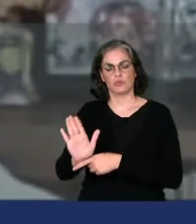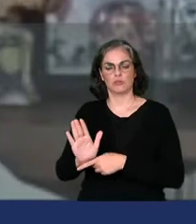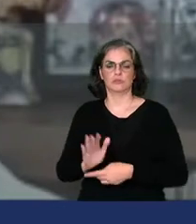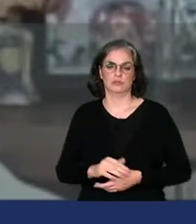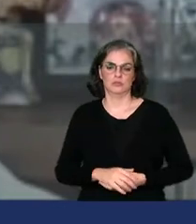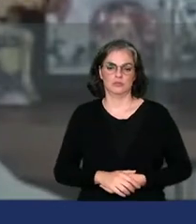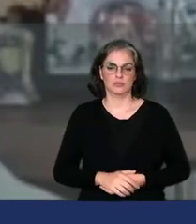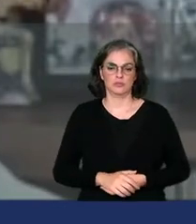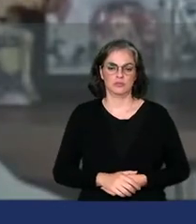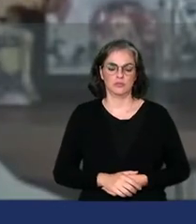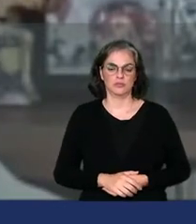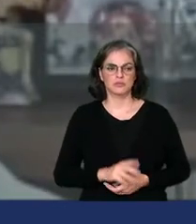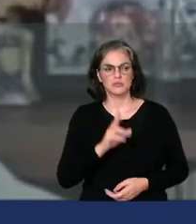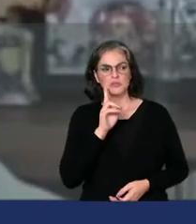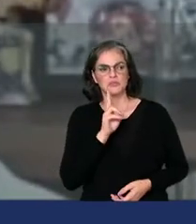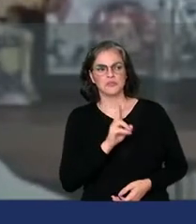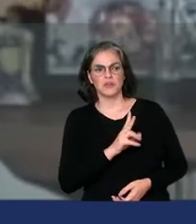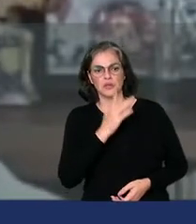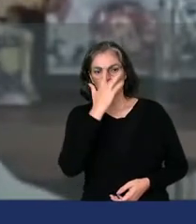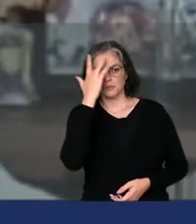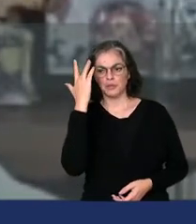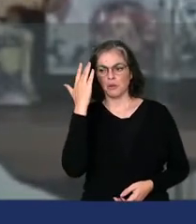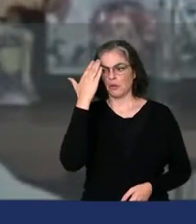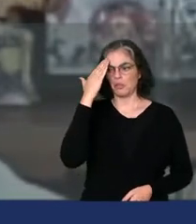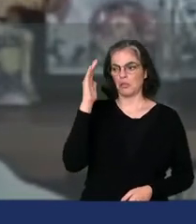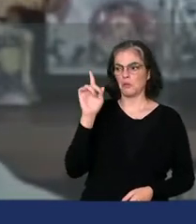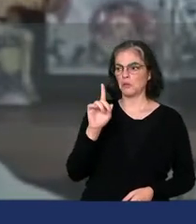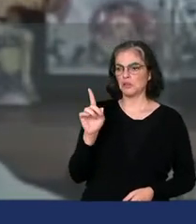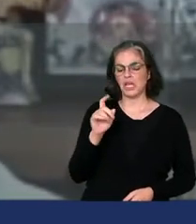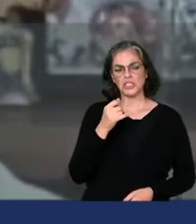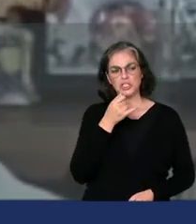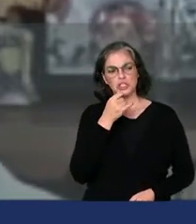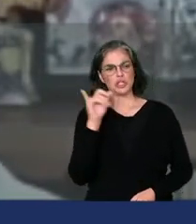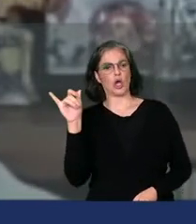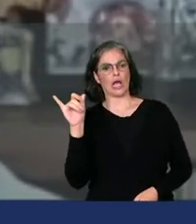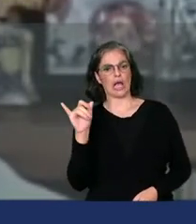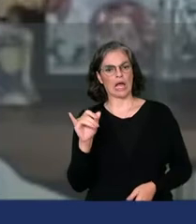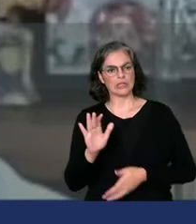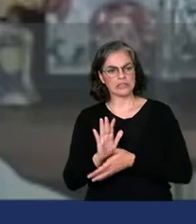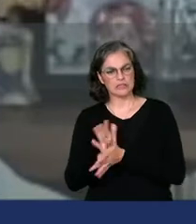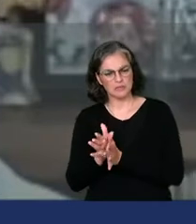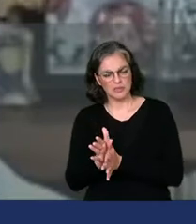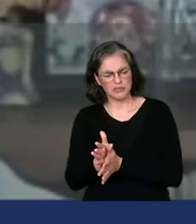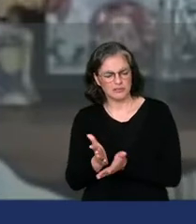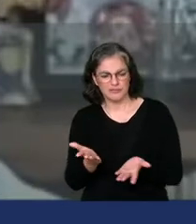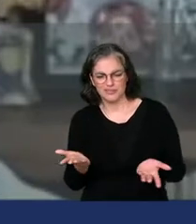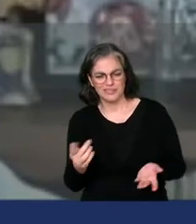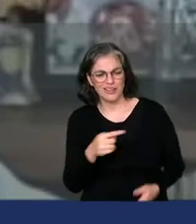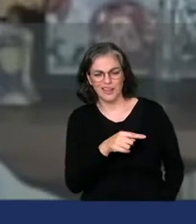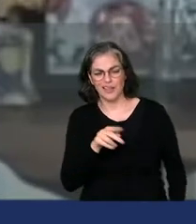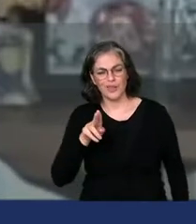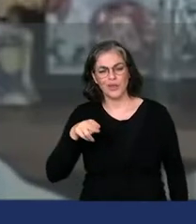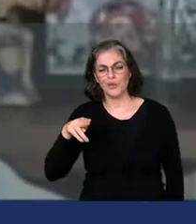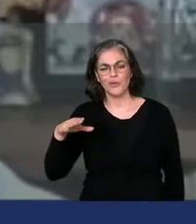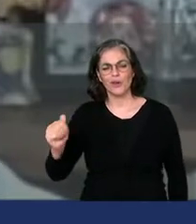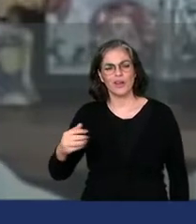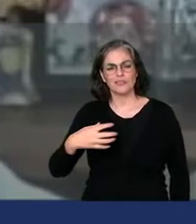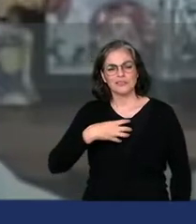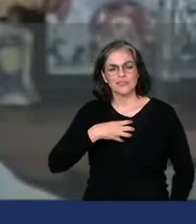ESSES SETORES QUE TEM QUE SER ATENDIDOS PRIMEIRAMENTE EU VI AQUI UM PARLAMENTAR QUE NÃO CONSEGUE ENTENDER, QUE FICA CHOCADO COM ESSA DISCRIMINAÇÃO, É PORQUE